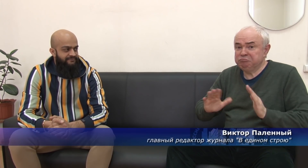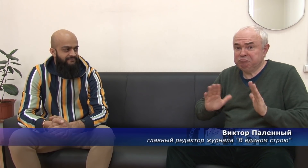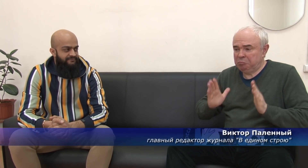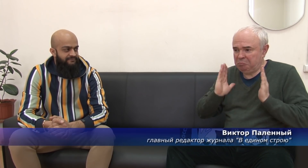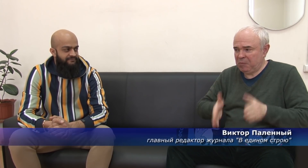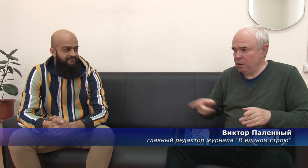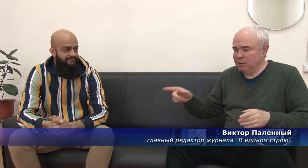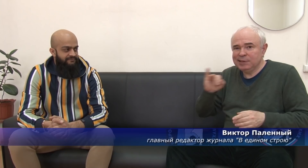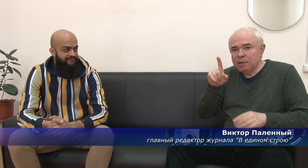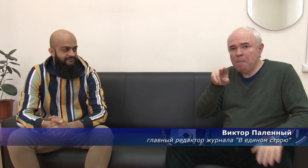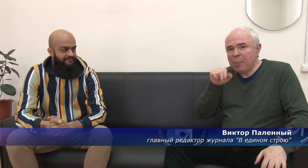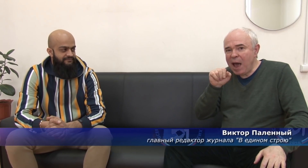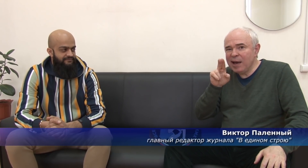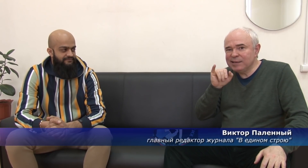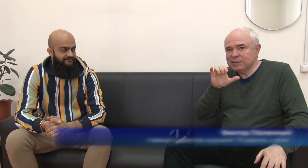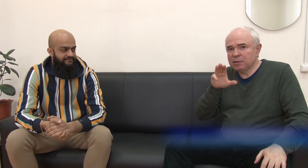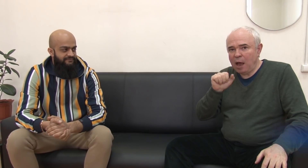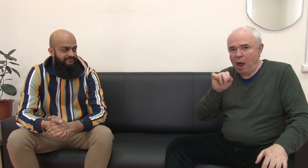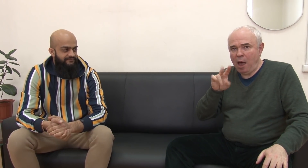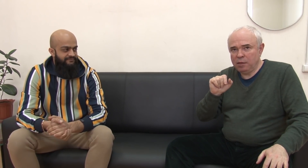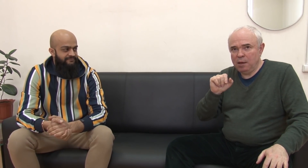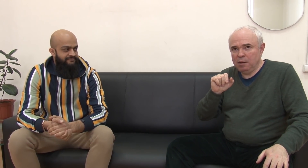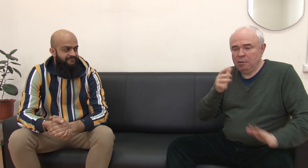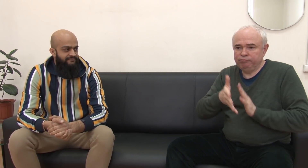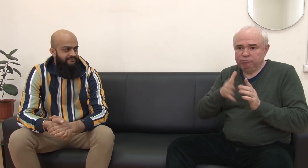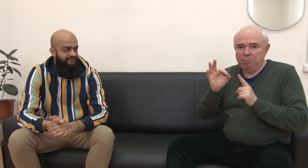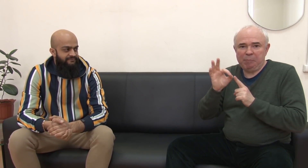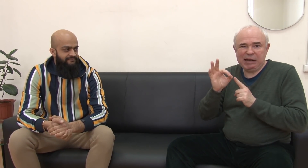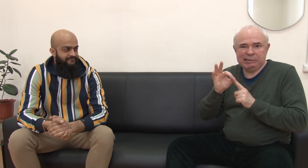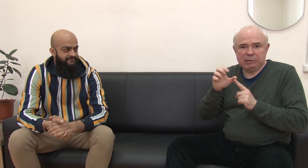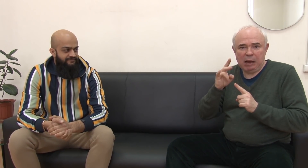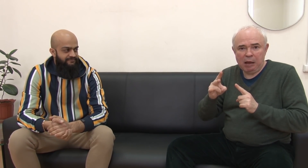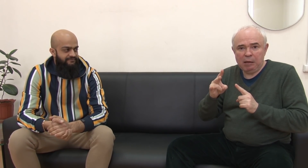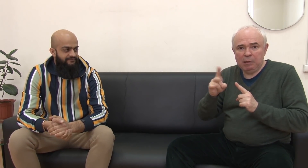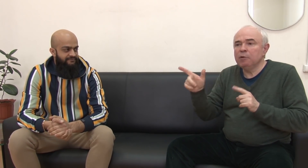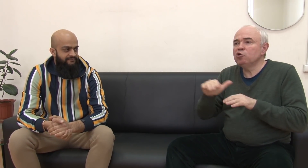Но нет. На самом деле наш гость – из Пакистана. Жестовое обозначение страны вот такое.